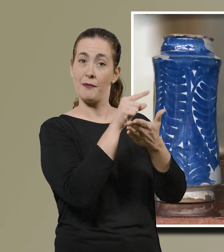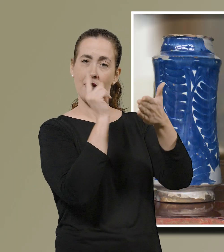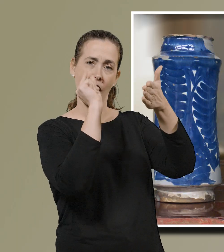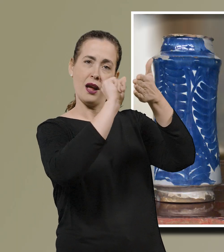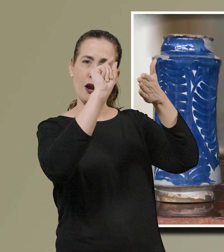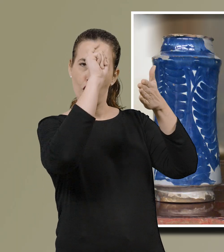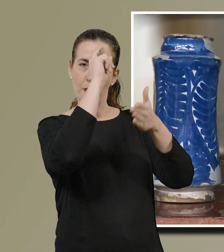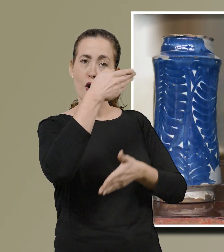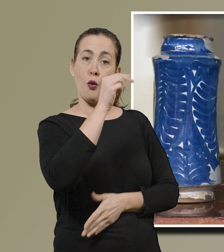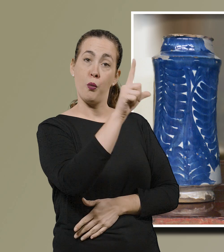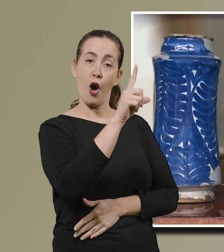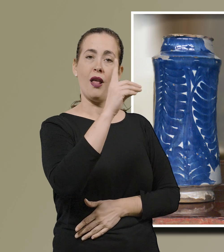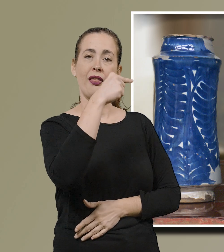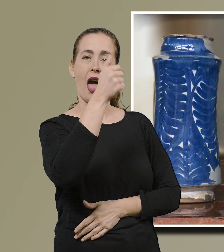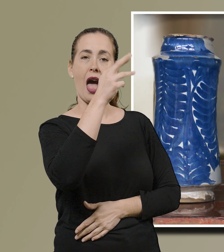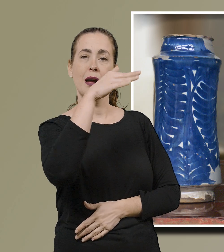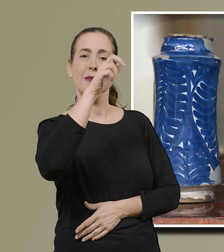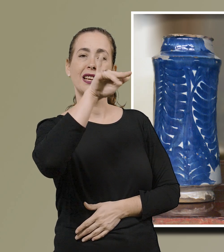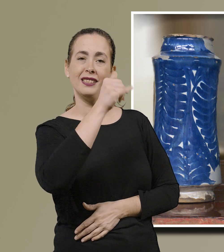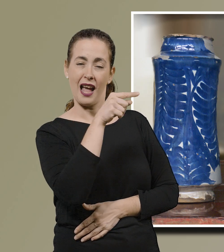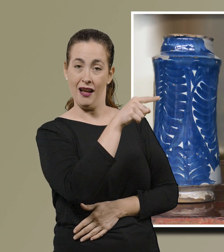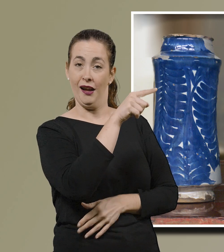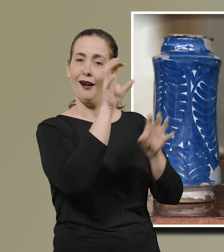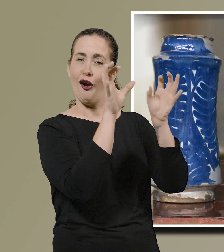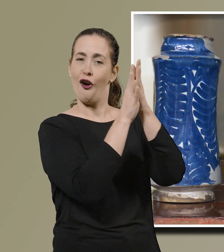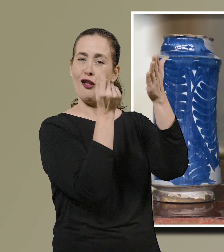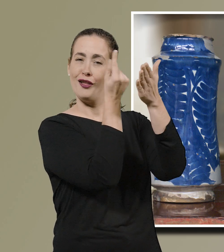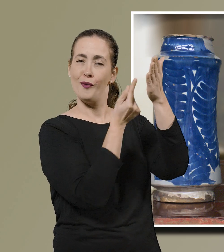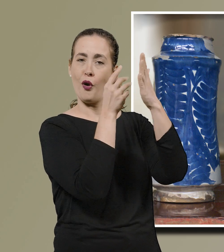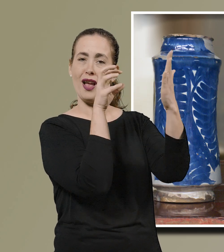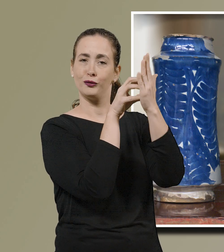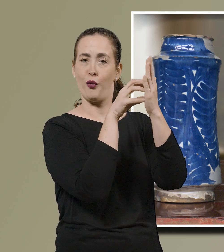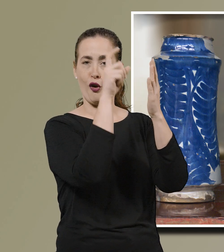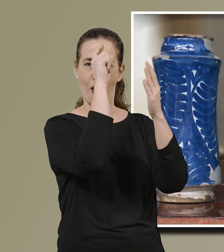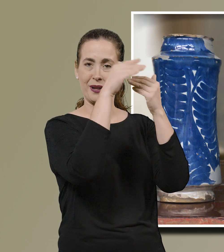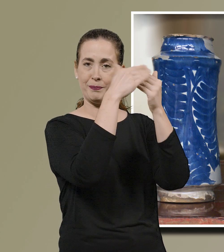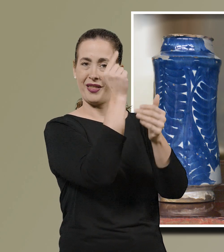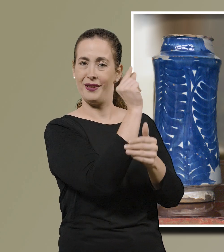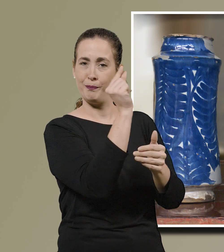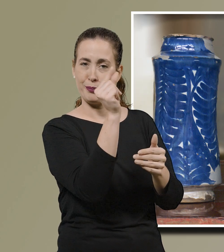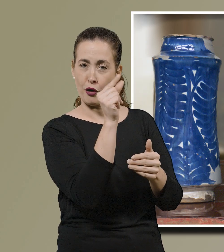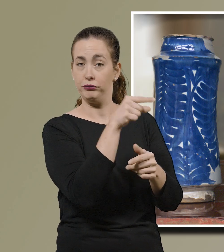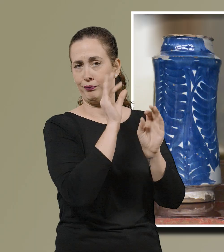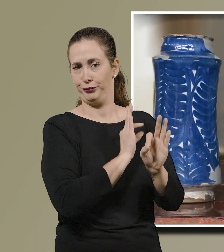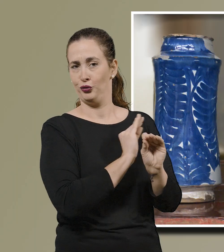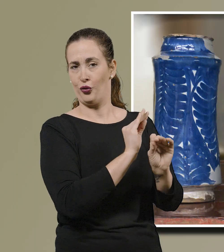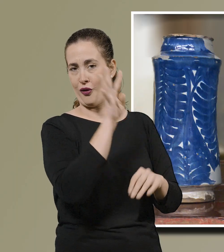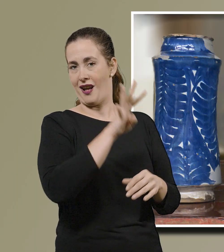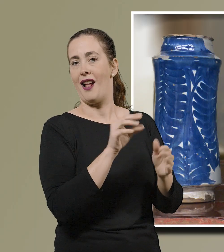El pot de farmàcia que contenia Bol d’Armènia, decorat amb un escut i unes inicials, és una producció catalana